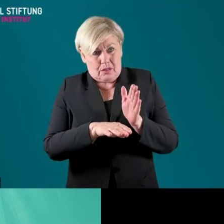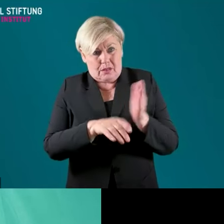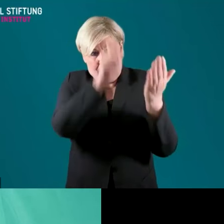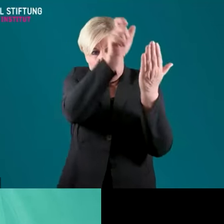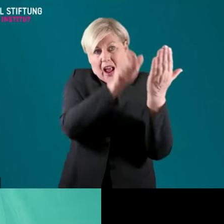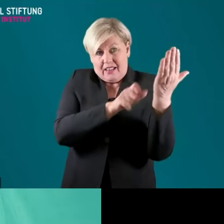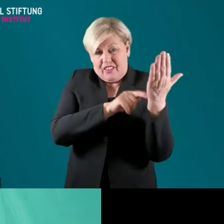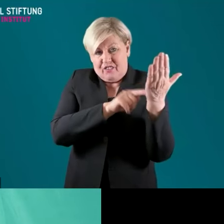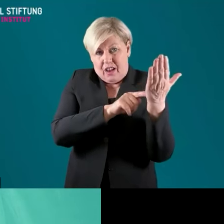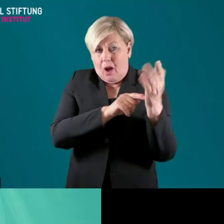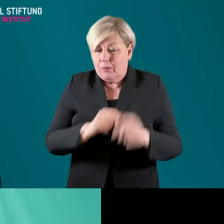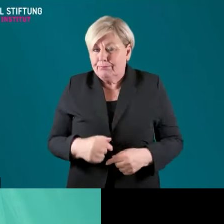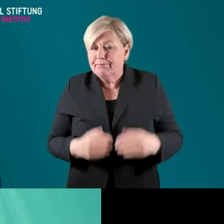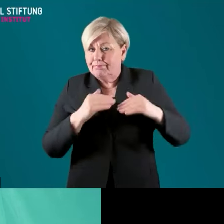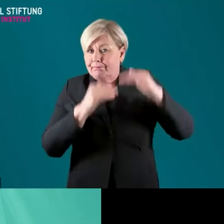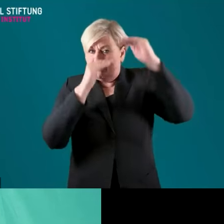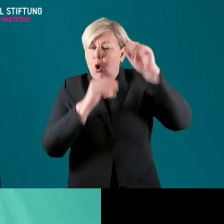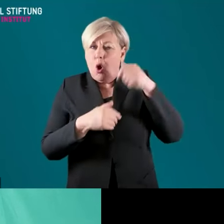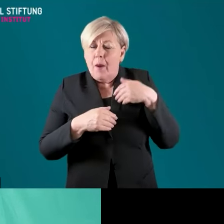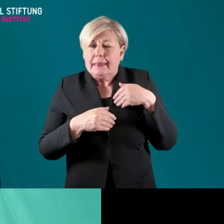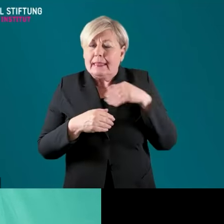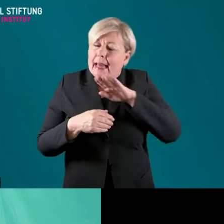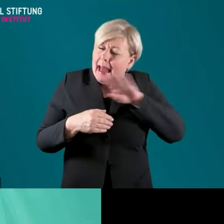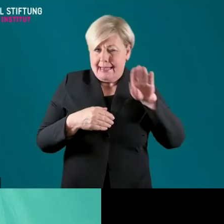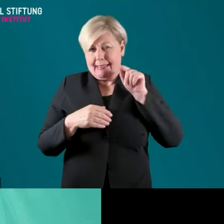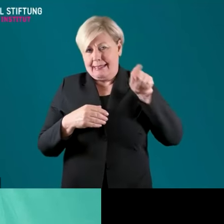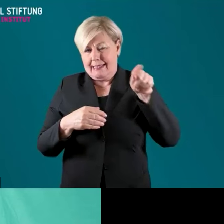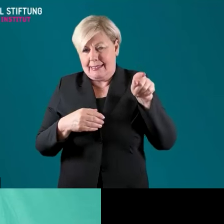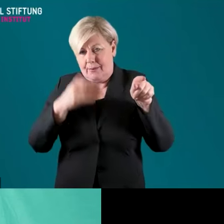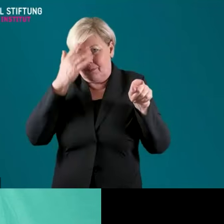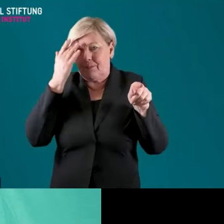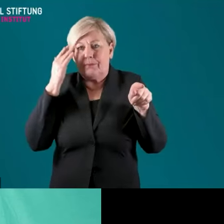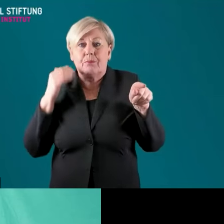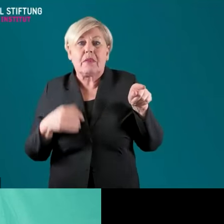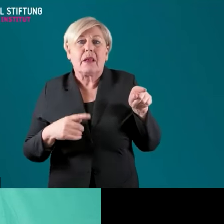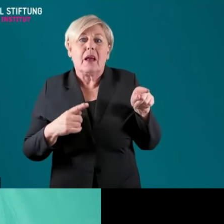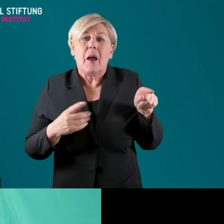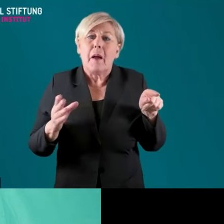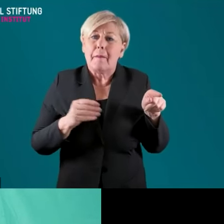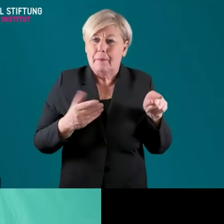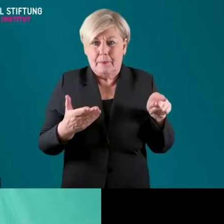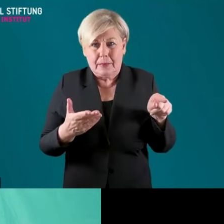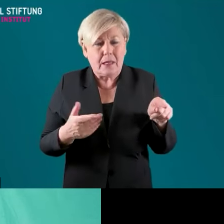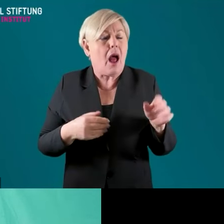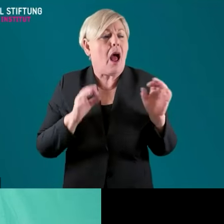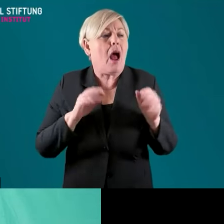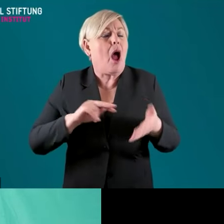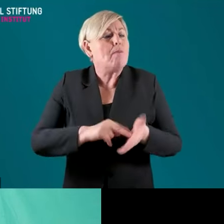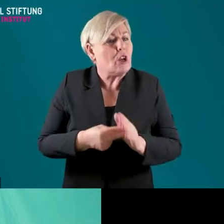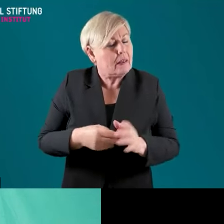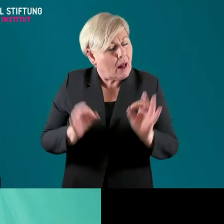die auch oben rechts sind mit diesen Political Correctness oder